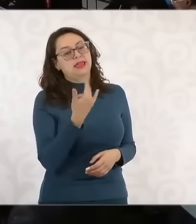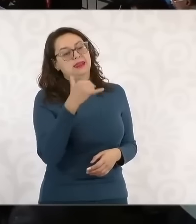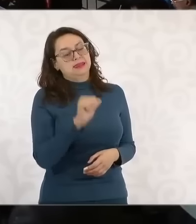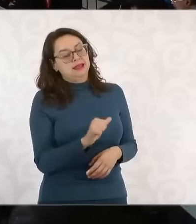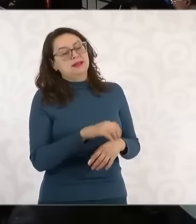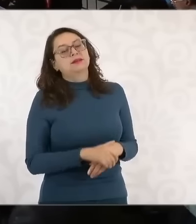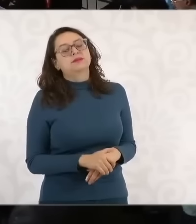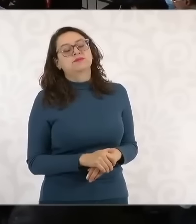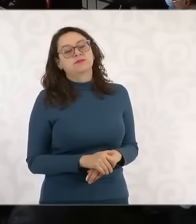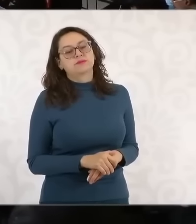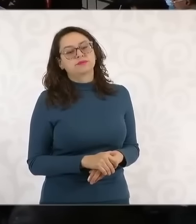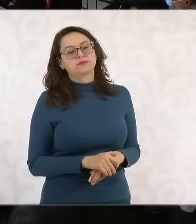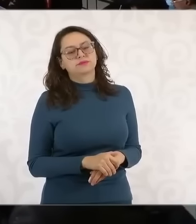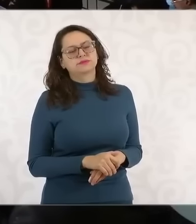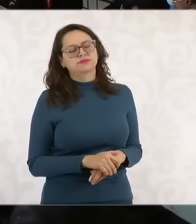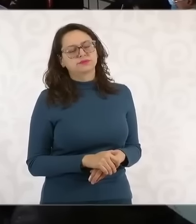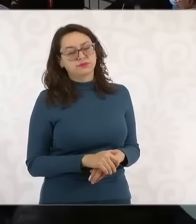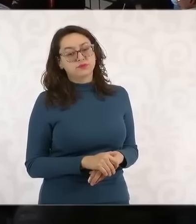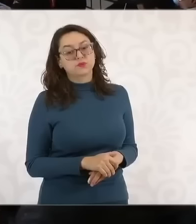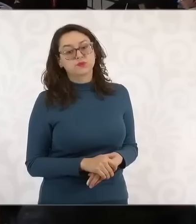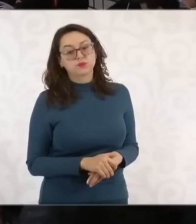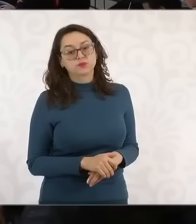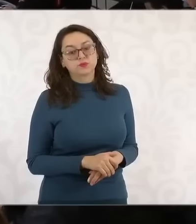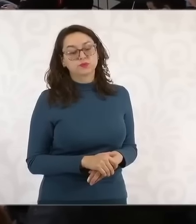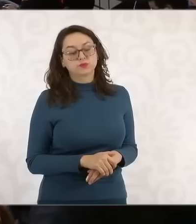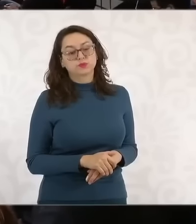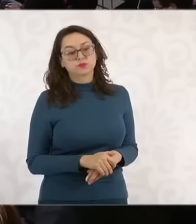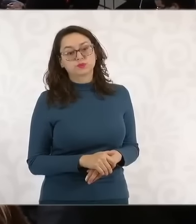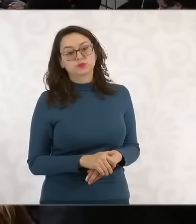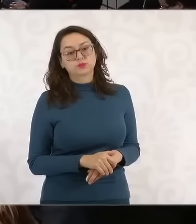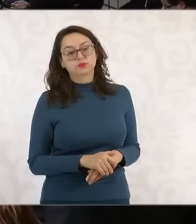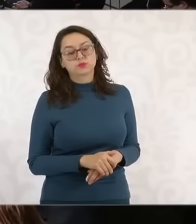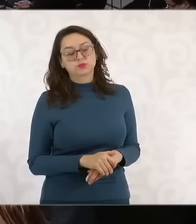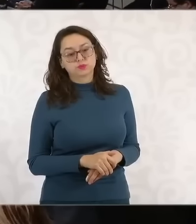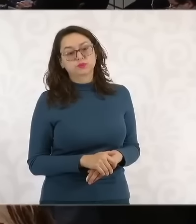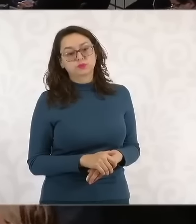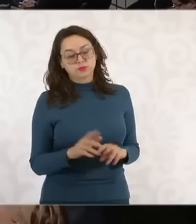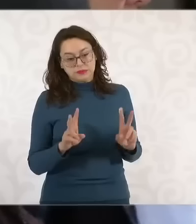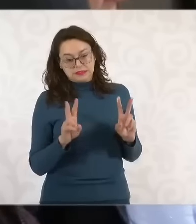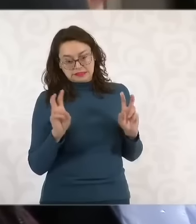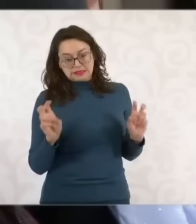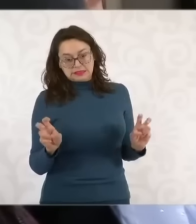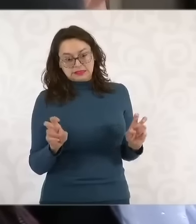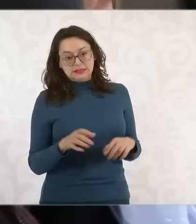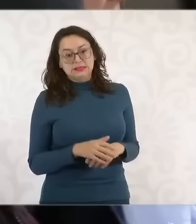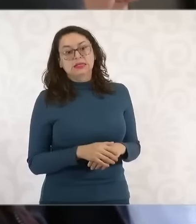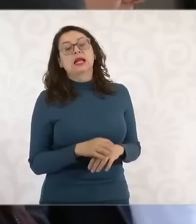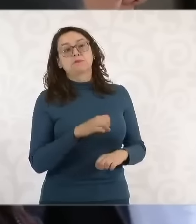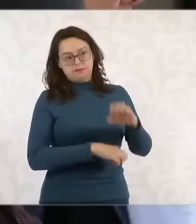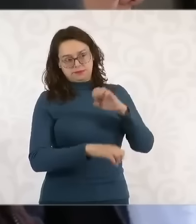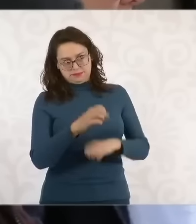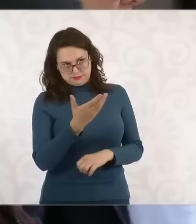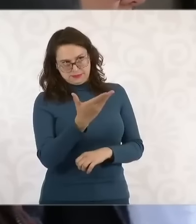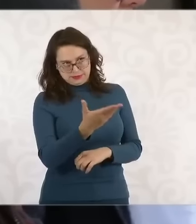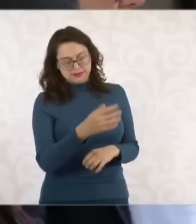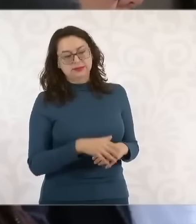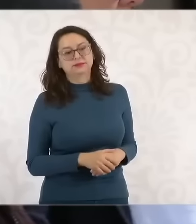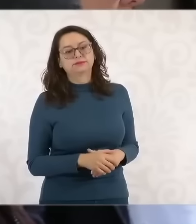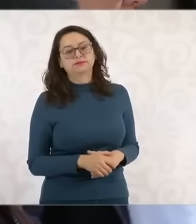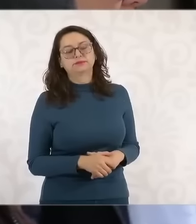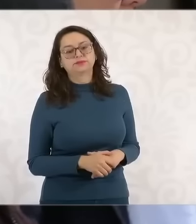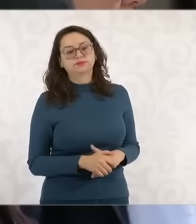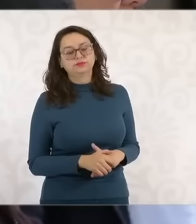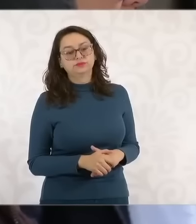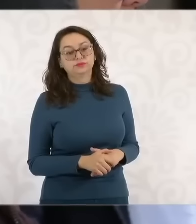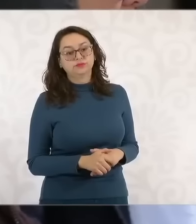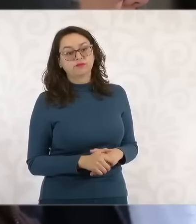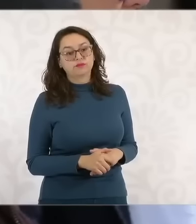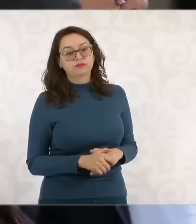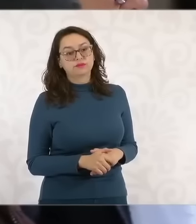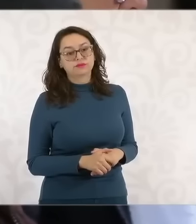el tema eh con e de esta empresa eh Peliggrims, e preguntarle sobre el tema de contaminación,